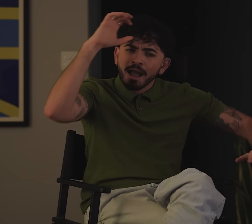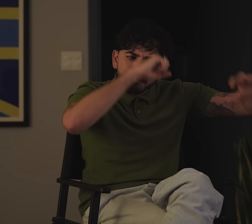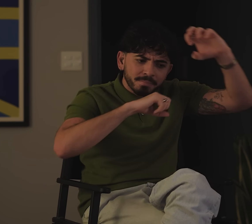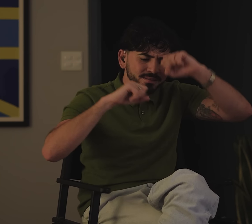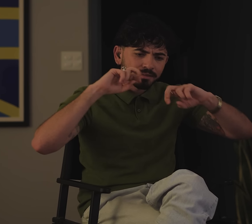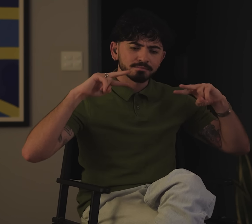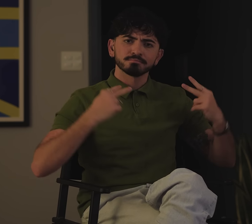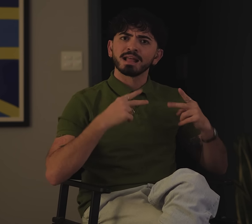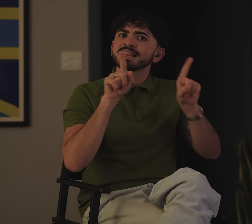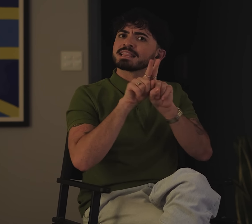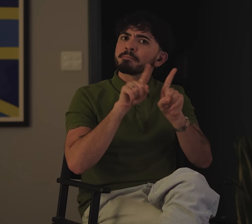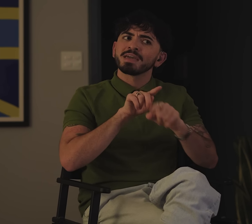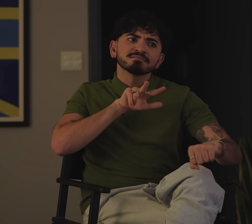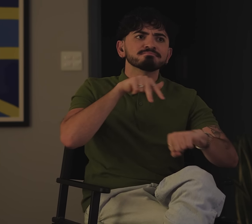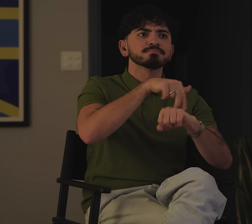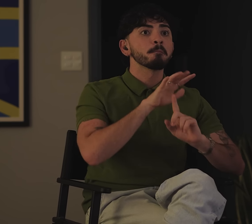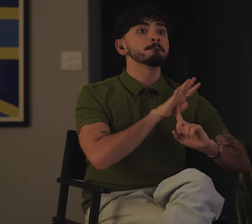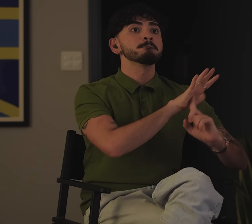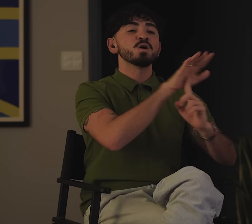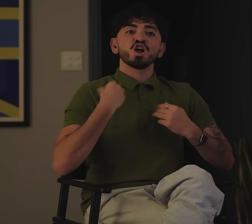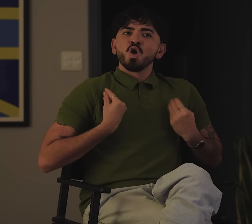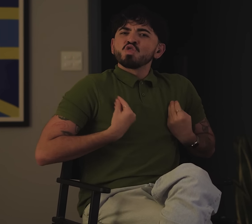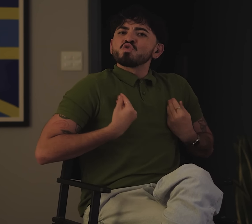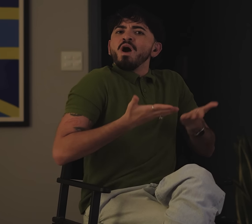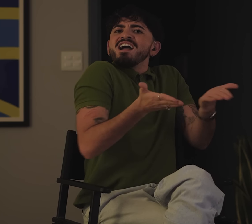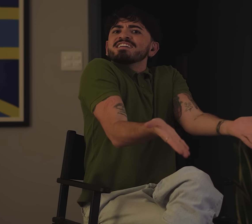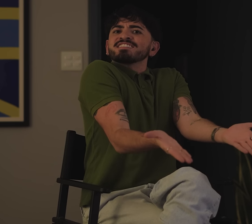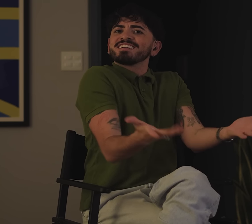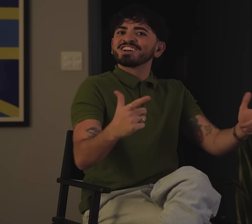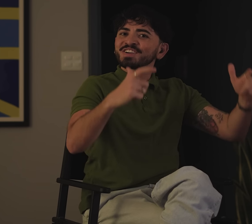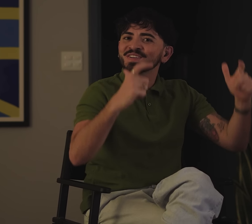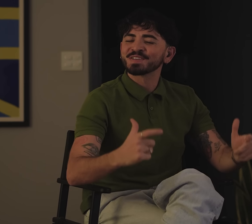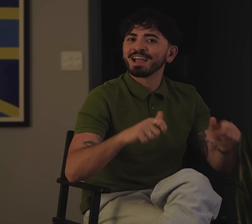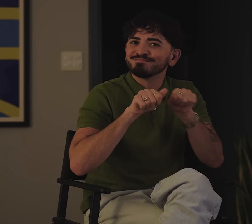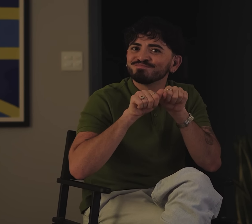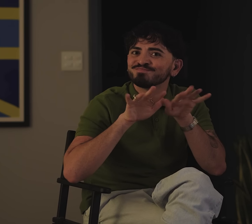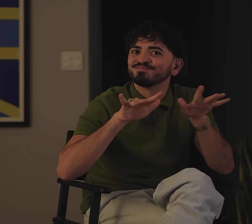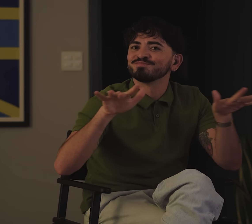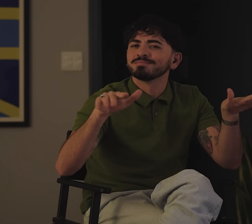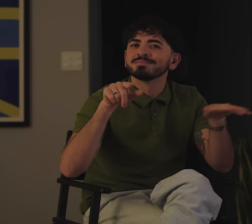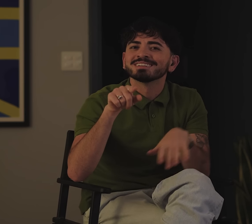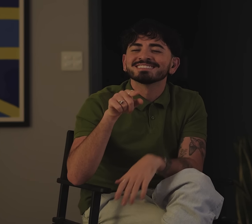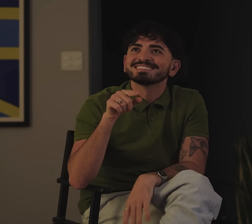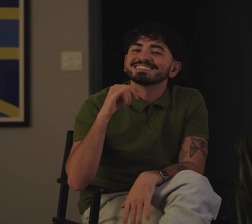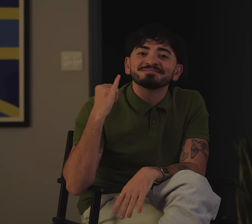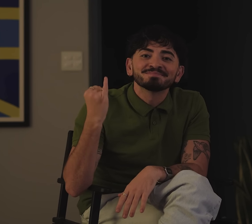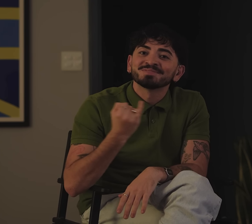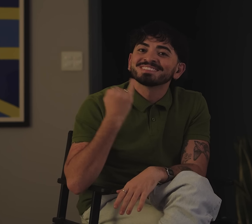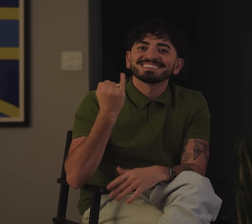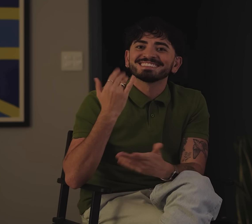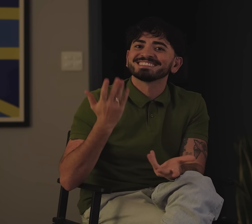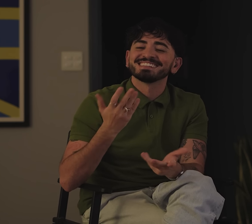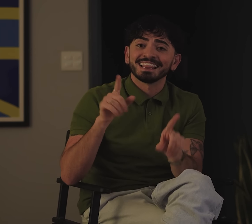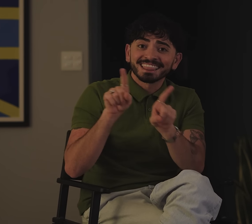nos reconhecermos, nos empoderarmos e entendermos que pessoas surdas podem ocupar esses espaços. Isso é necessário!